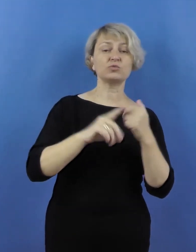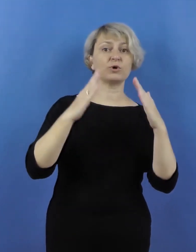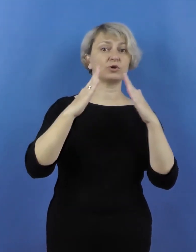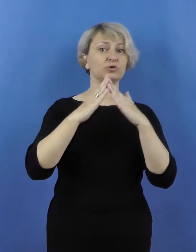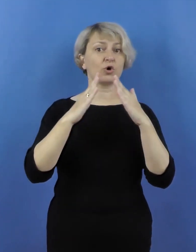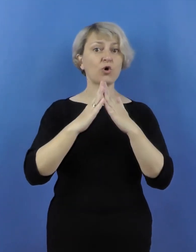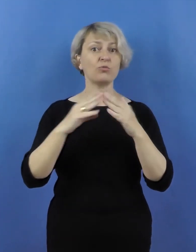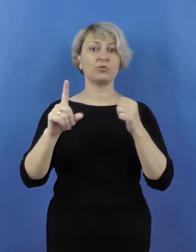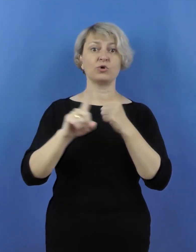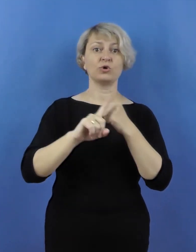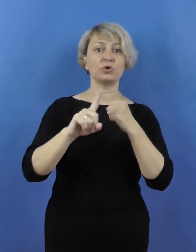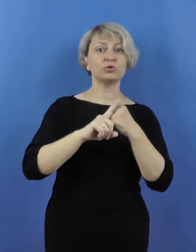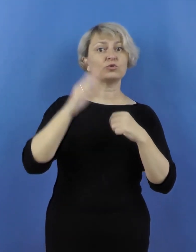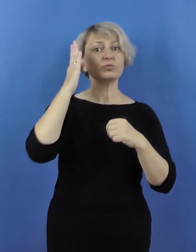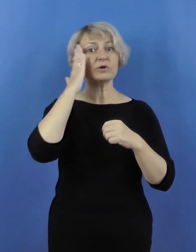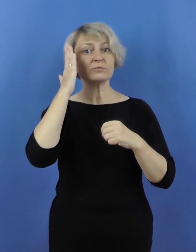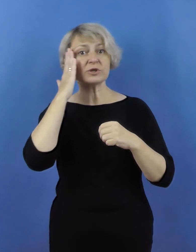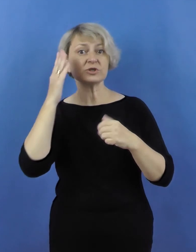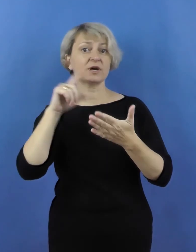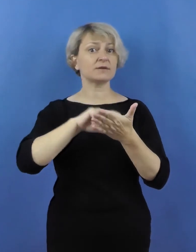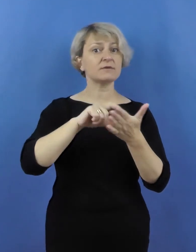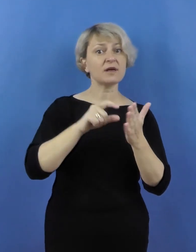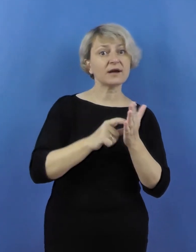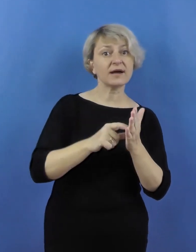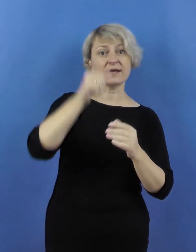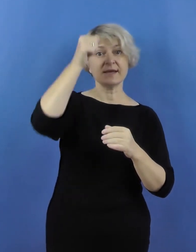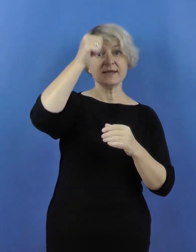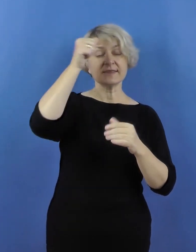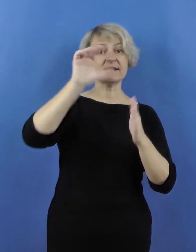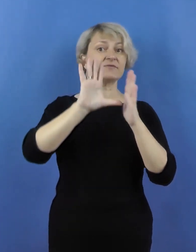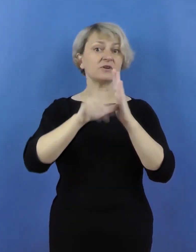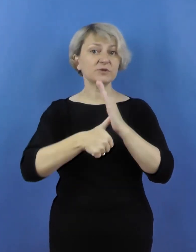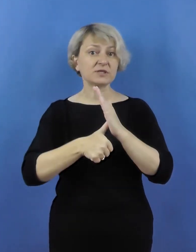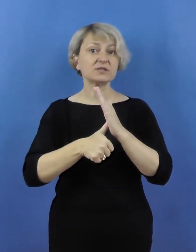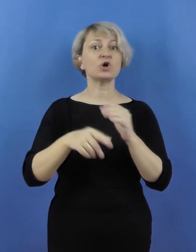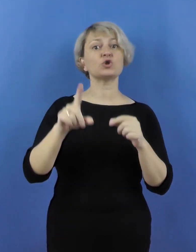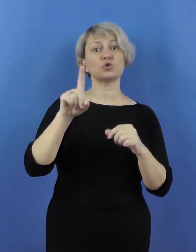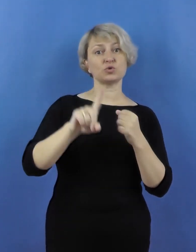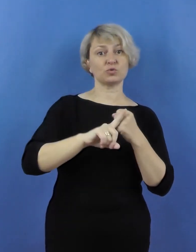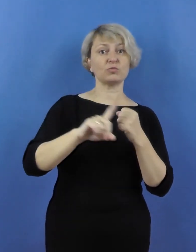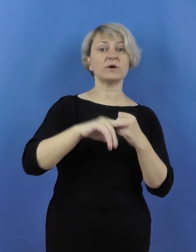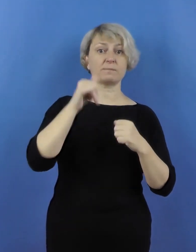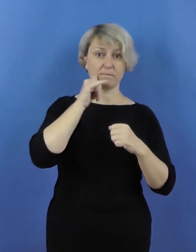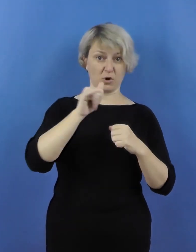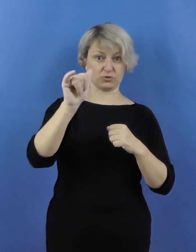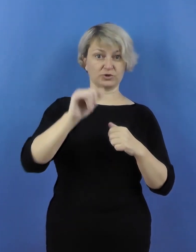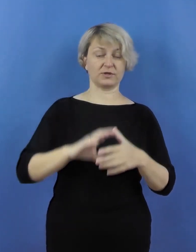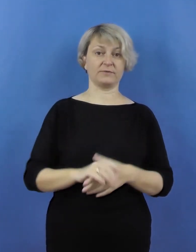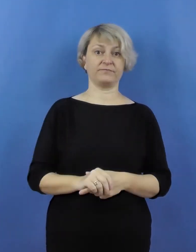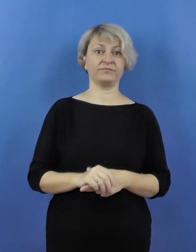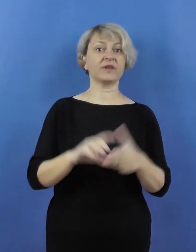Numer mieszkania lub lokalu Nazwa miejscowości oraz kod pocztowy Sposób komunikowania